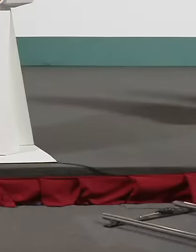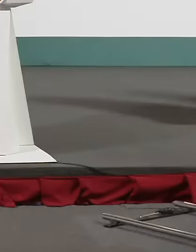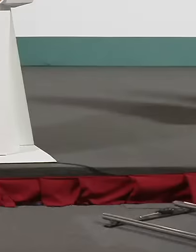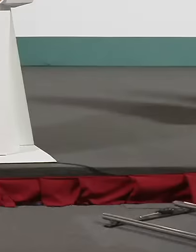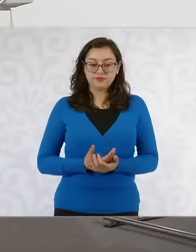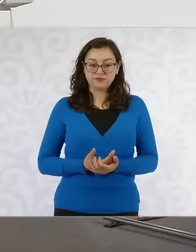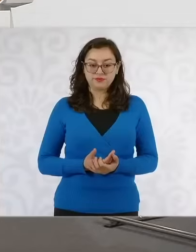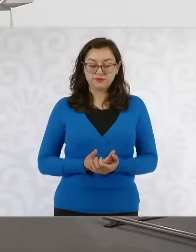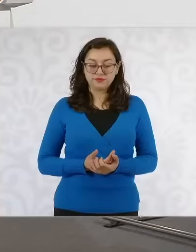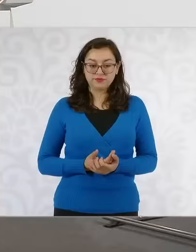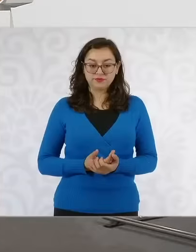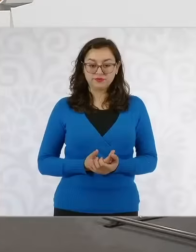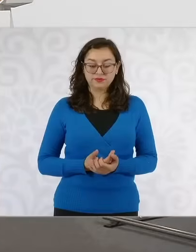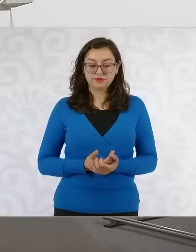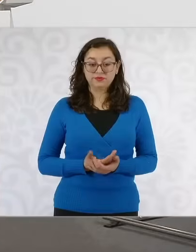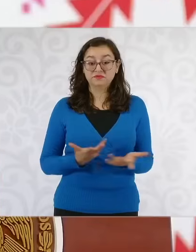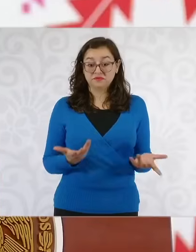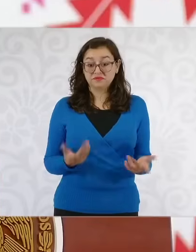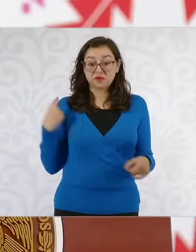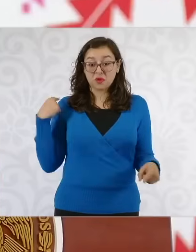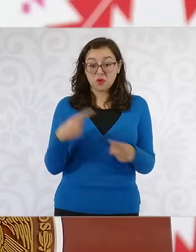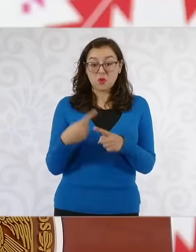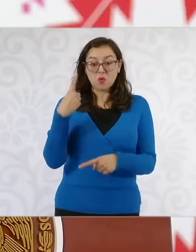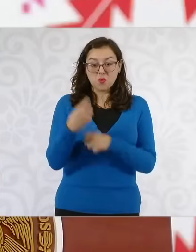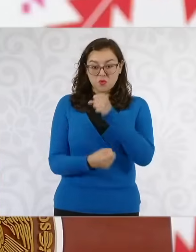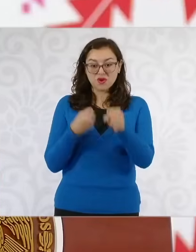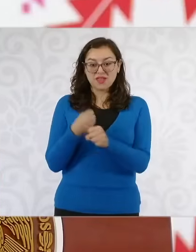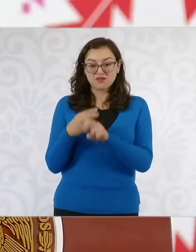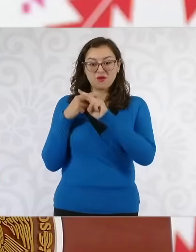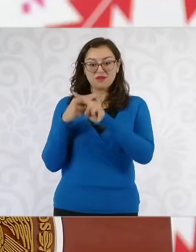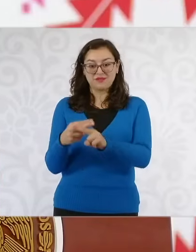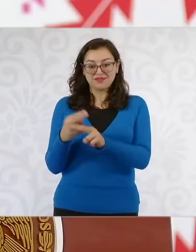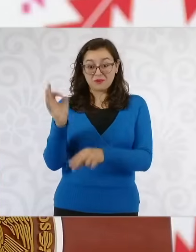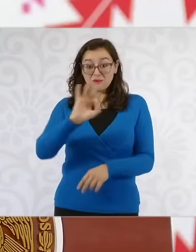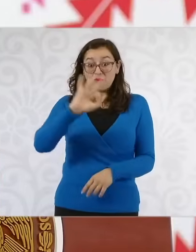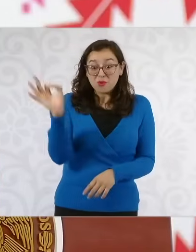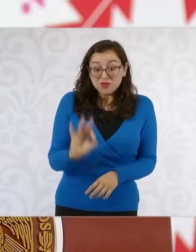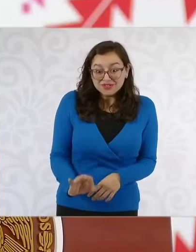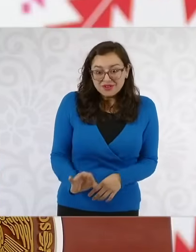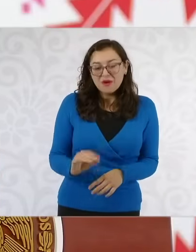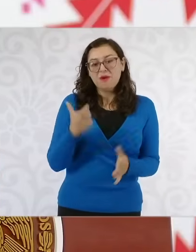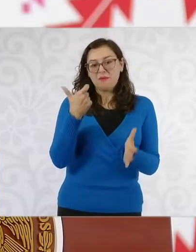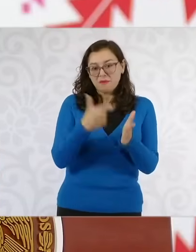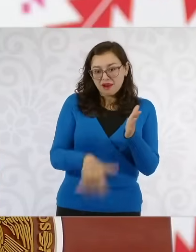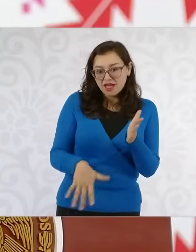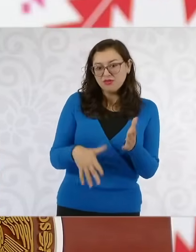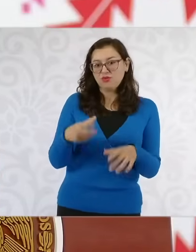conectividad precisamente a todos los mexicanos y Tendremos una celebración a bordo Precisamente en